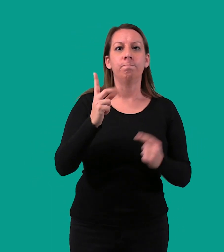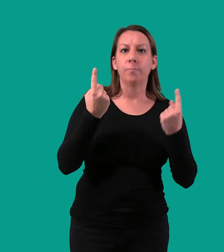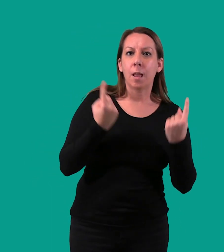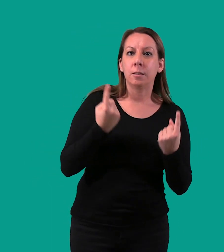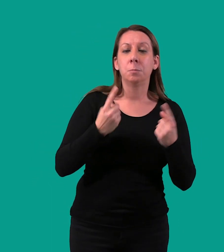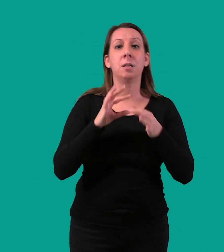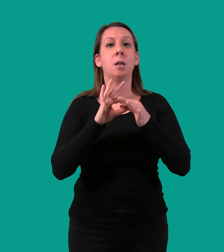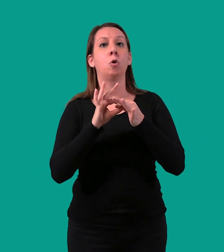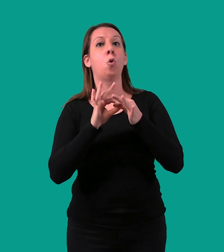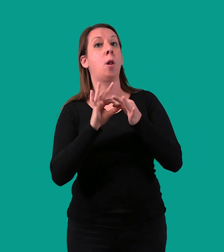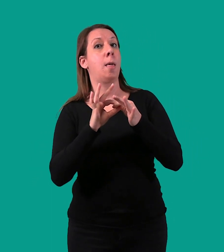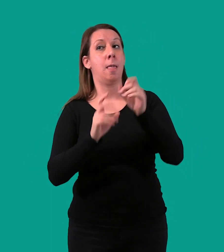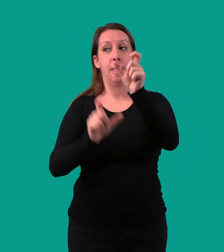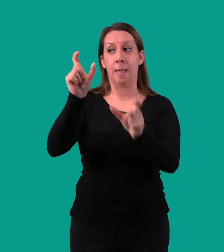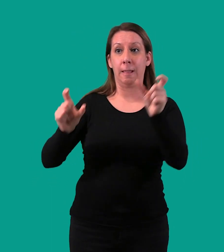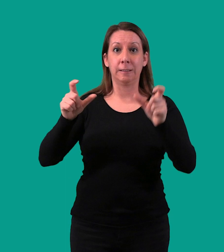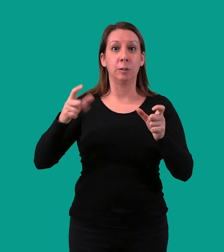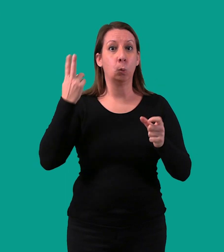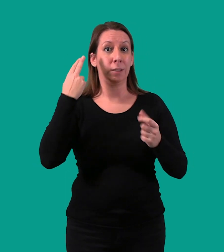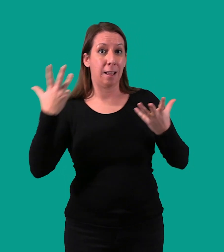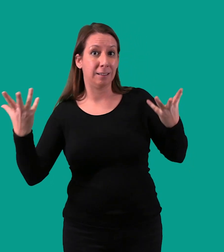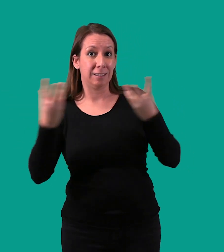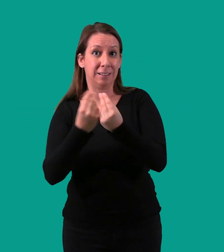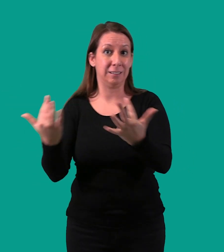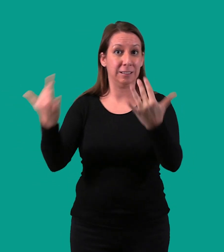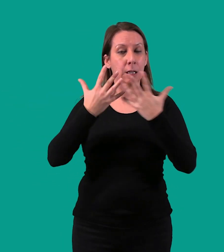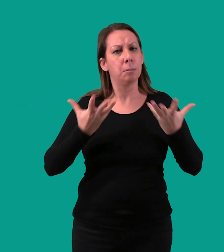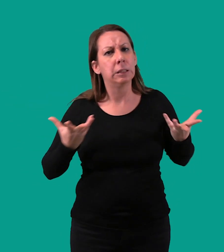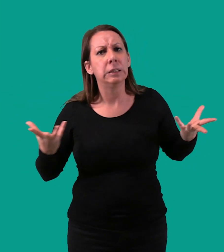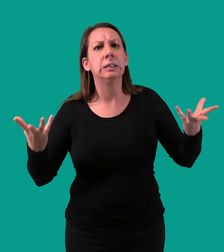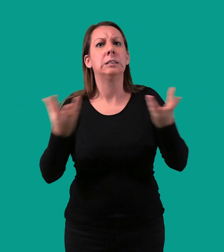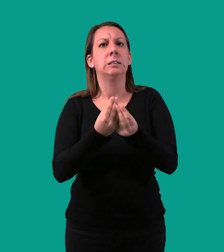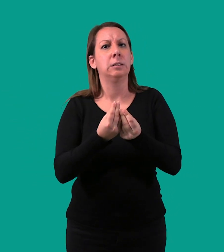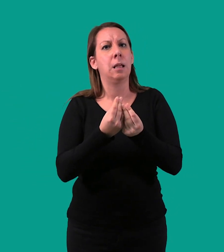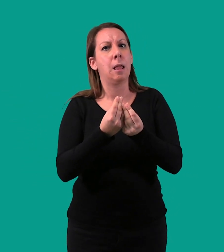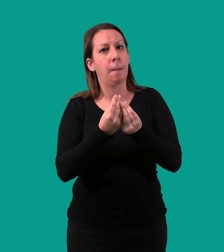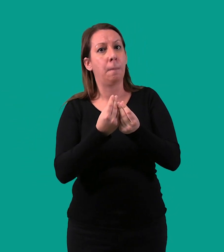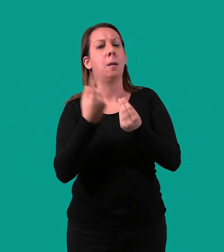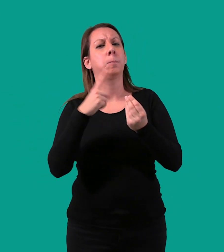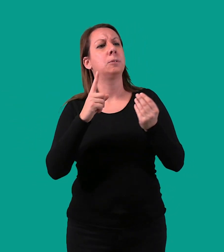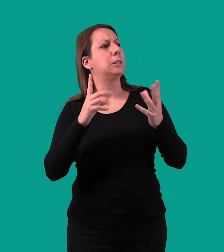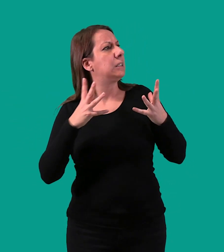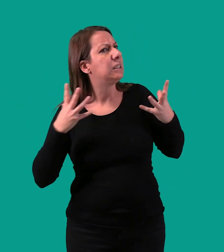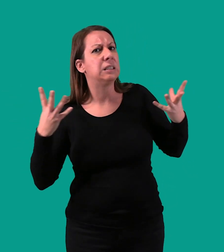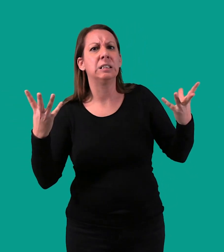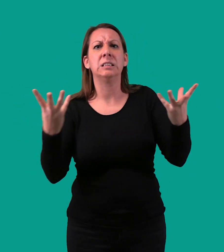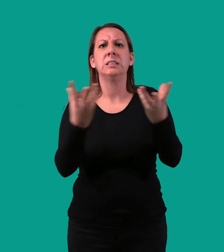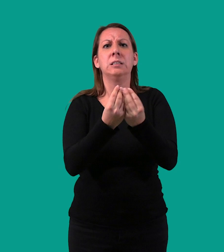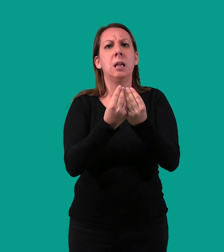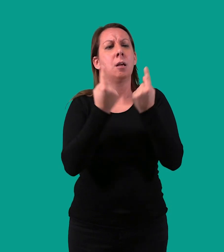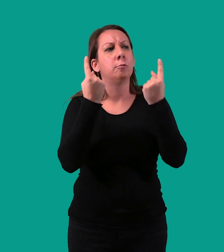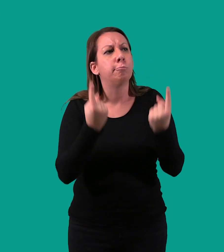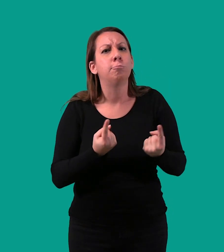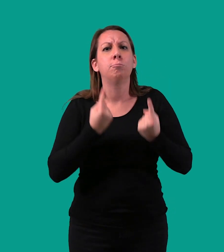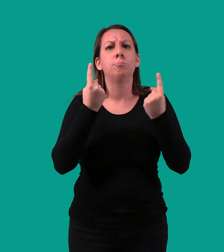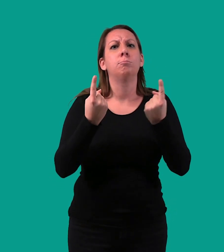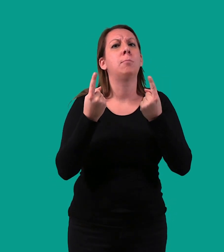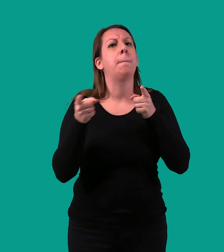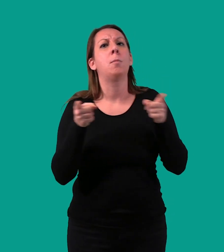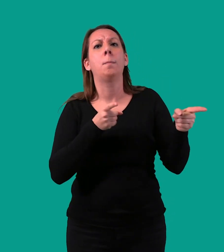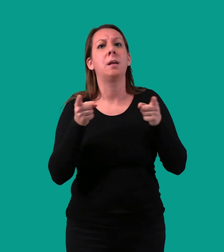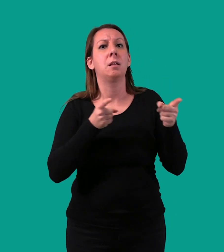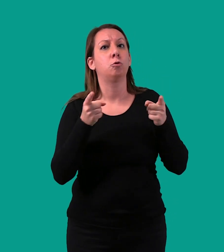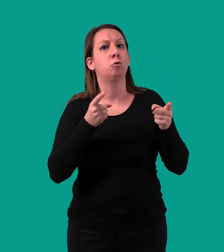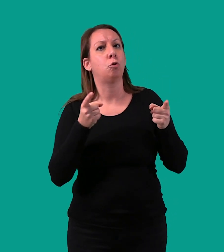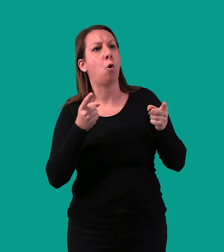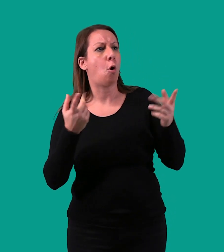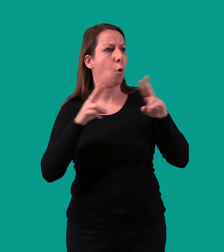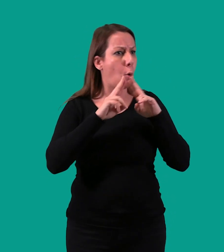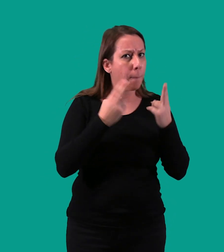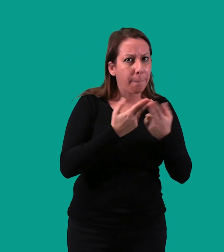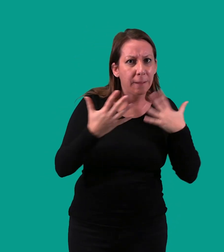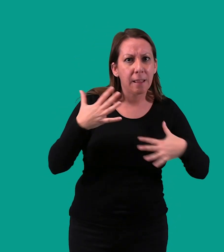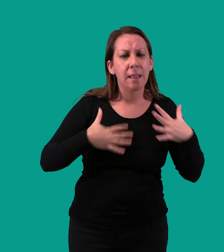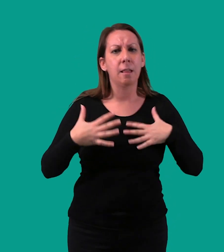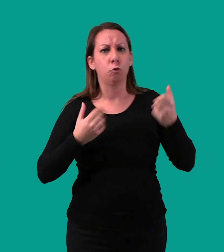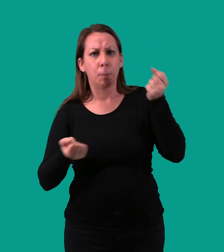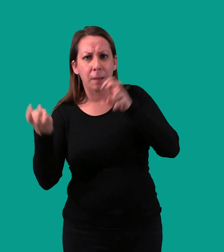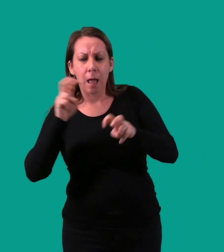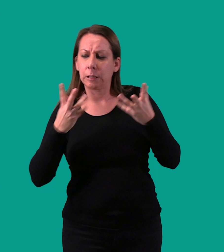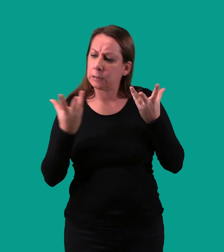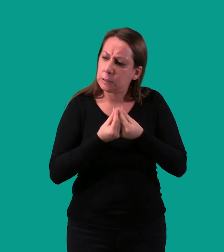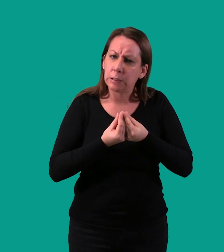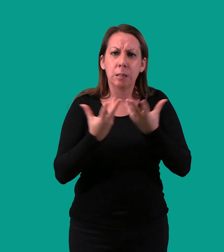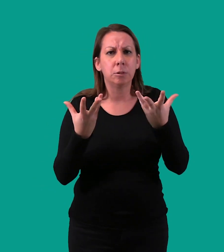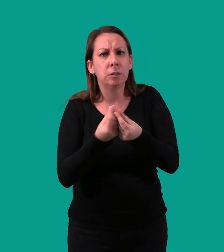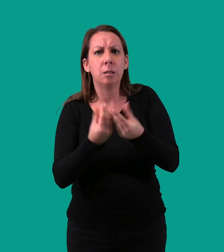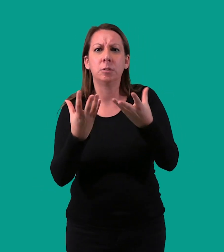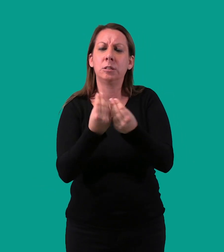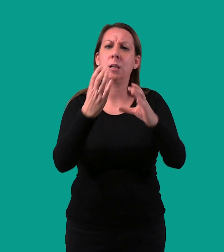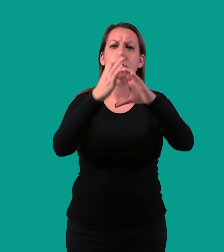Aspettano tutti insieme fino a quando sono completamente equipaggiati e quando sono tutti nelle auto,